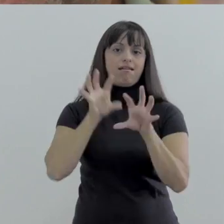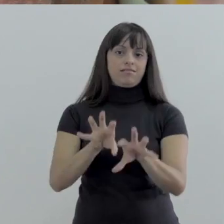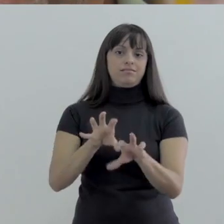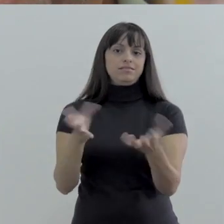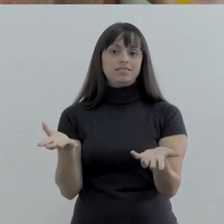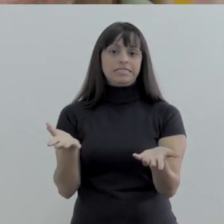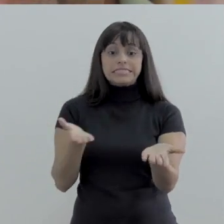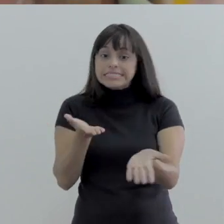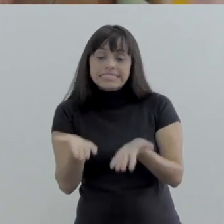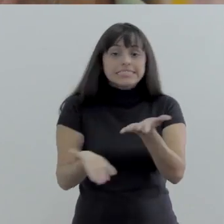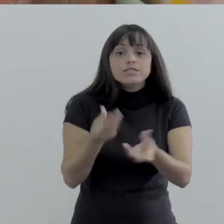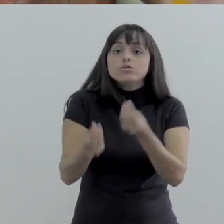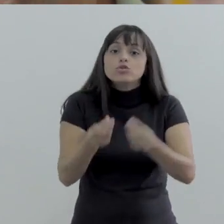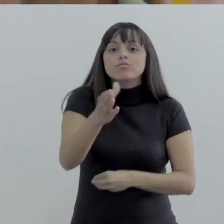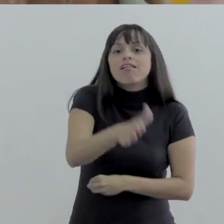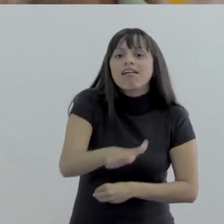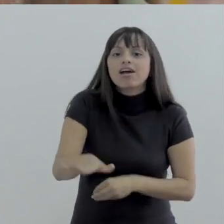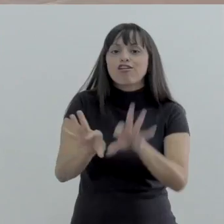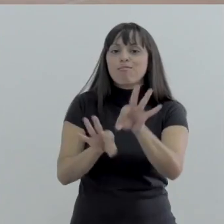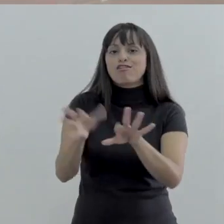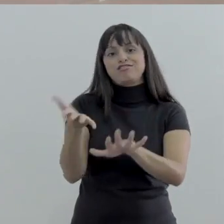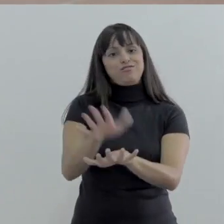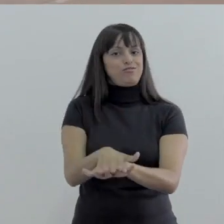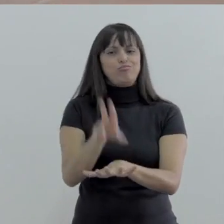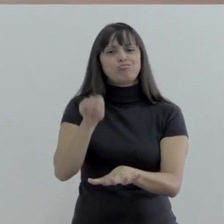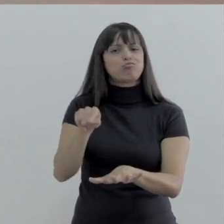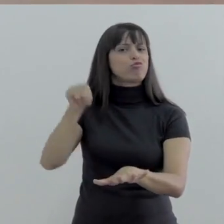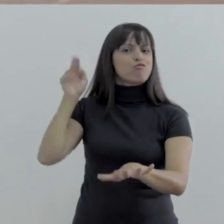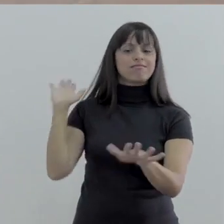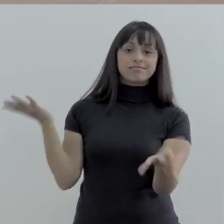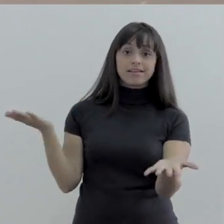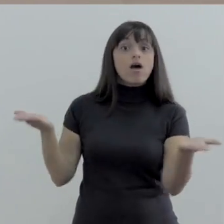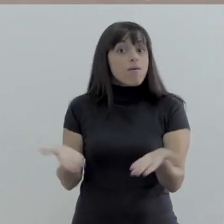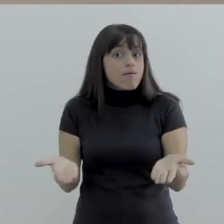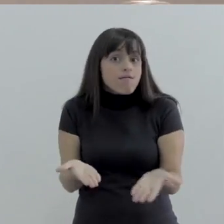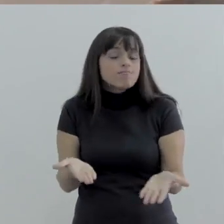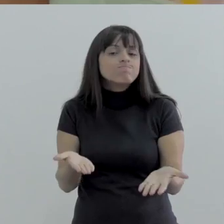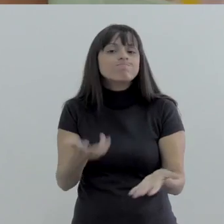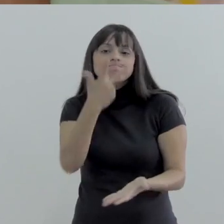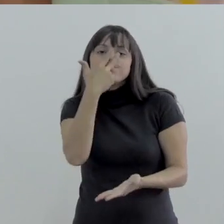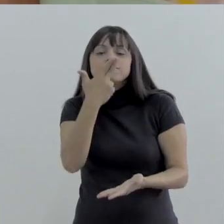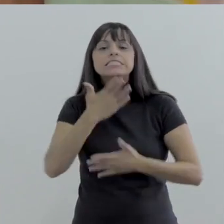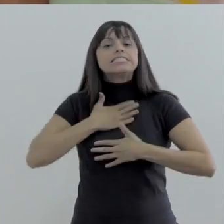Então, hoje, pra mim, é uma realização. Eu não vou esquecer disso nunca e isso vai servir pra mim para o resto da minha vida.